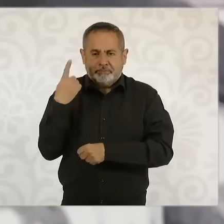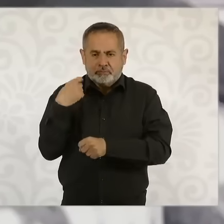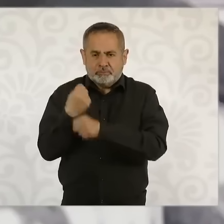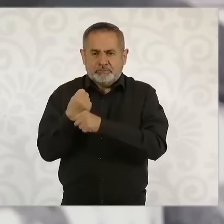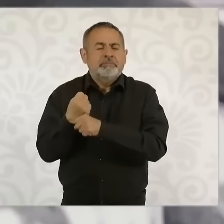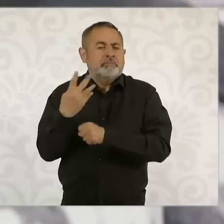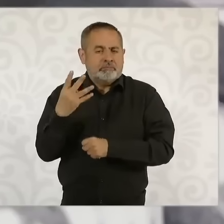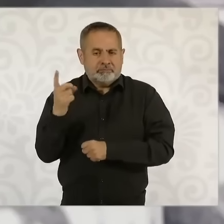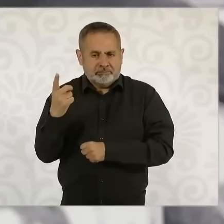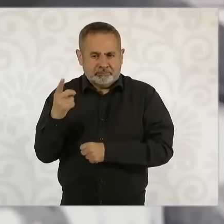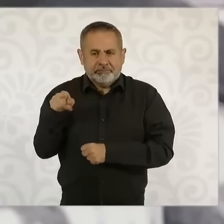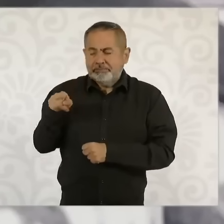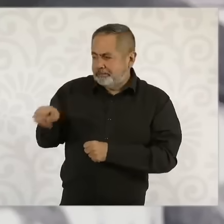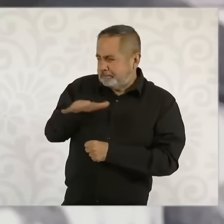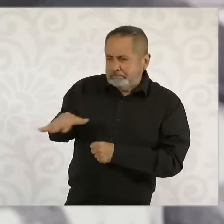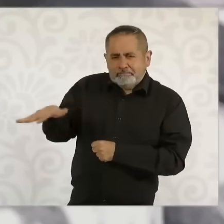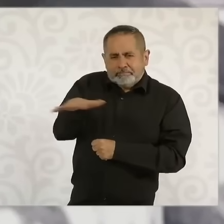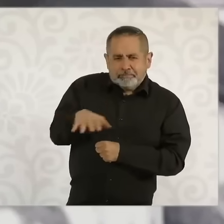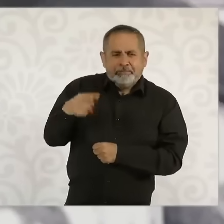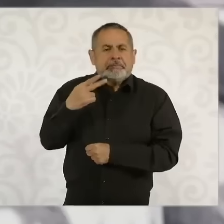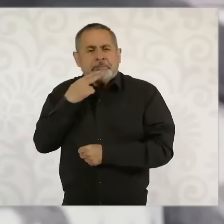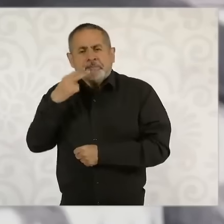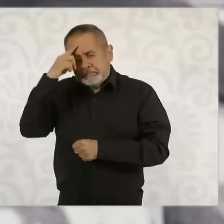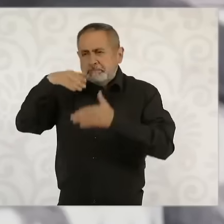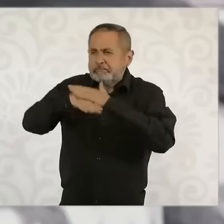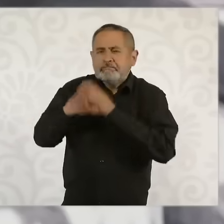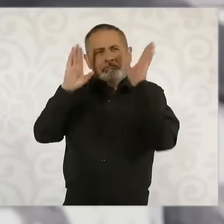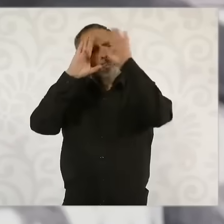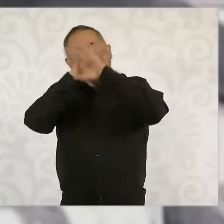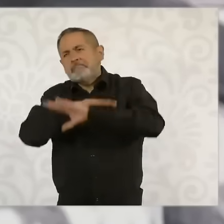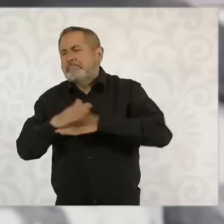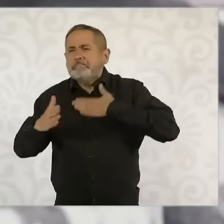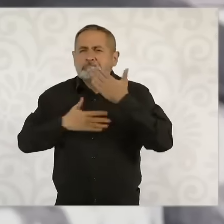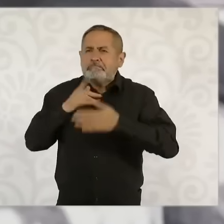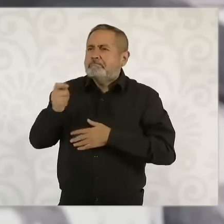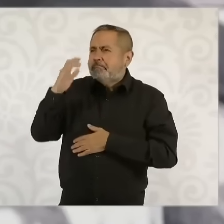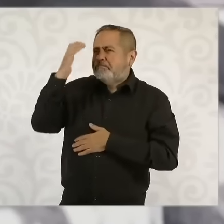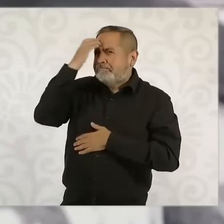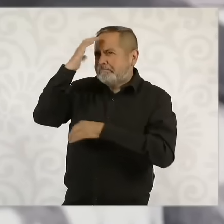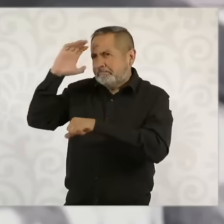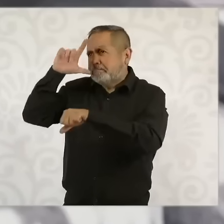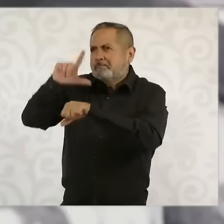un espacio ecológico que permite la recreación, el turismo, la cultura, contacto con la naturaleza.